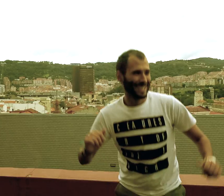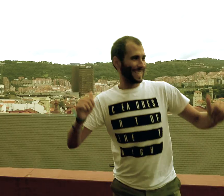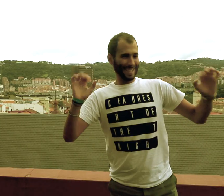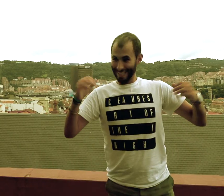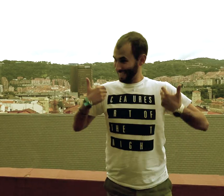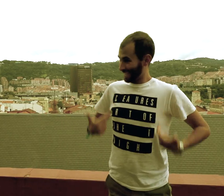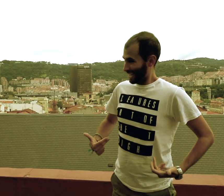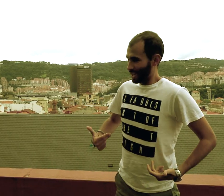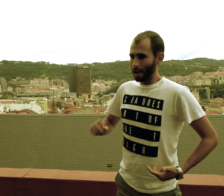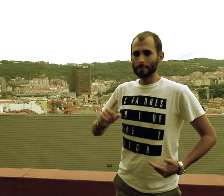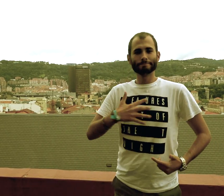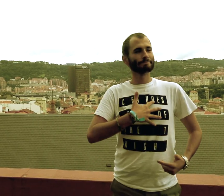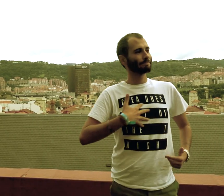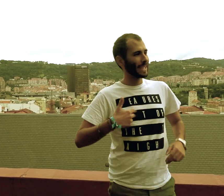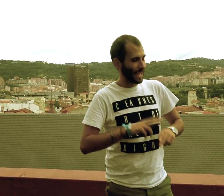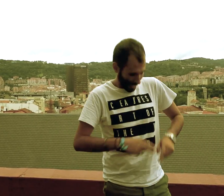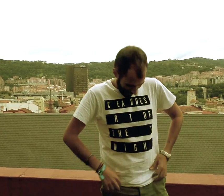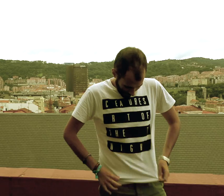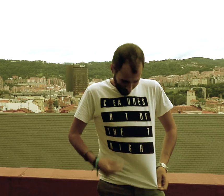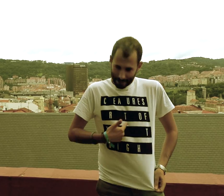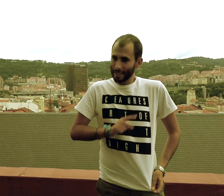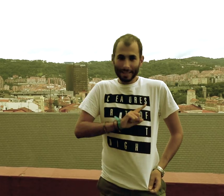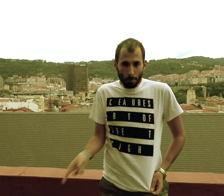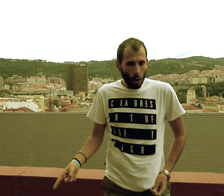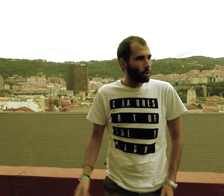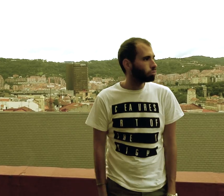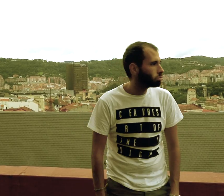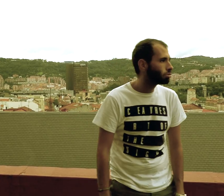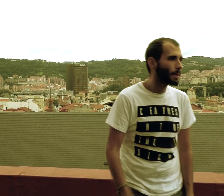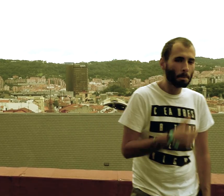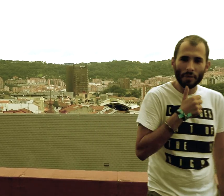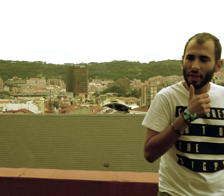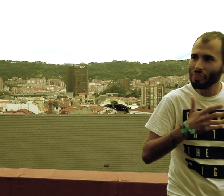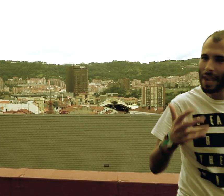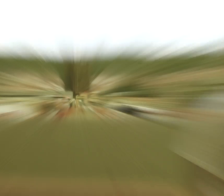¡Mirad, tengo una camiseta blanca! Ah no, llevo rayas negras y tampoco es correcto... ¡Joe qué paciencia...!